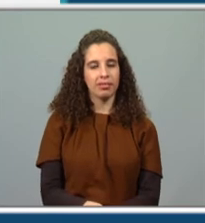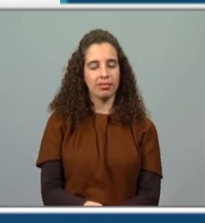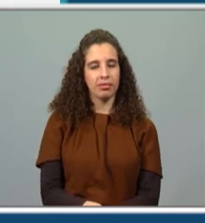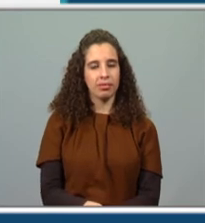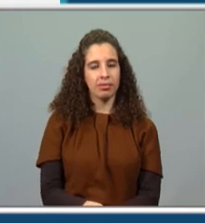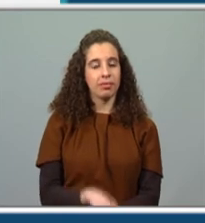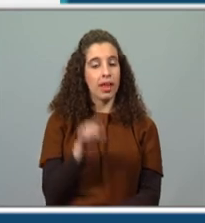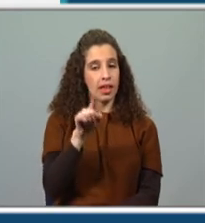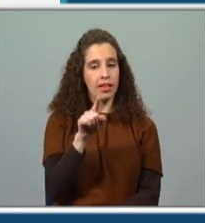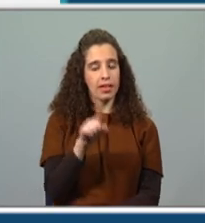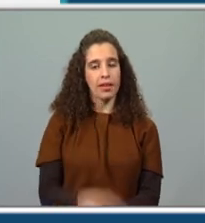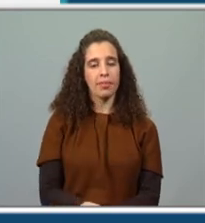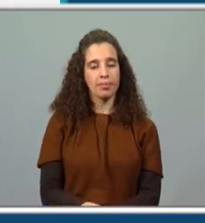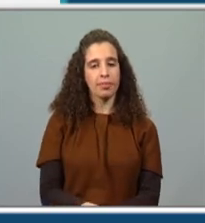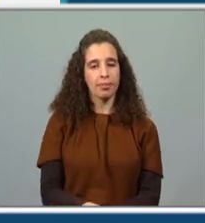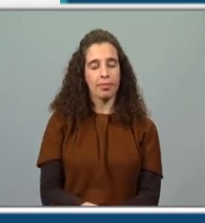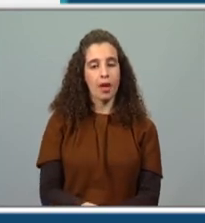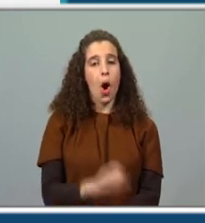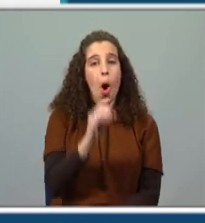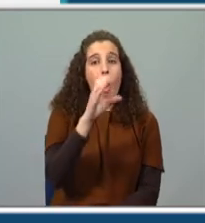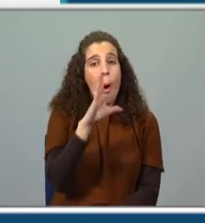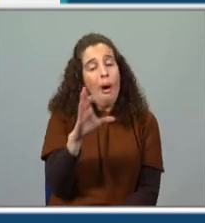aqui a interjeição 這裡是感嘆詞